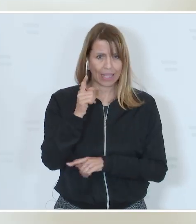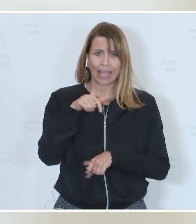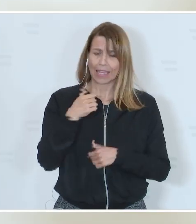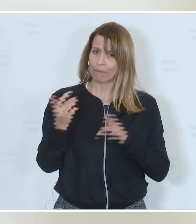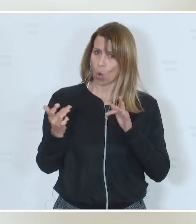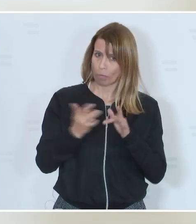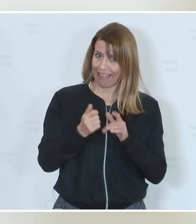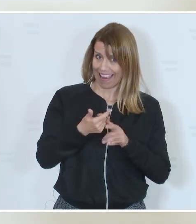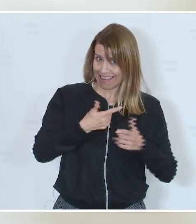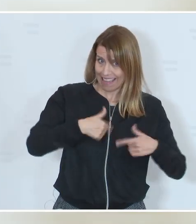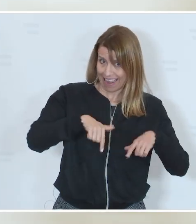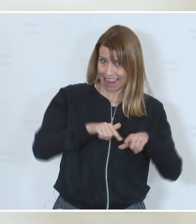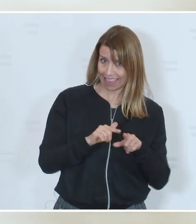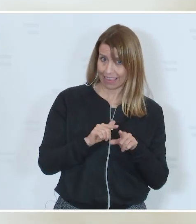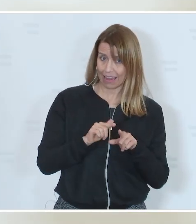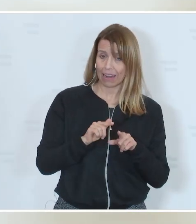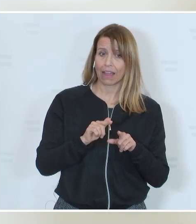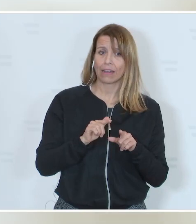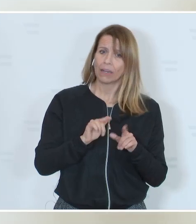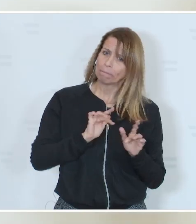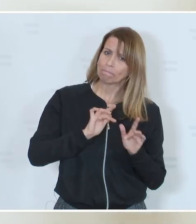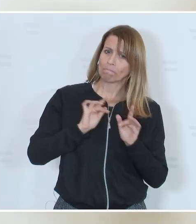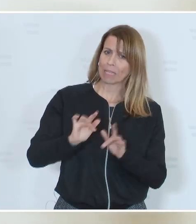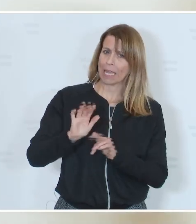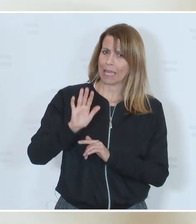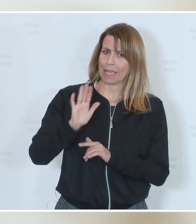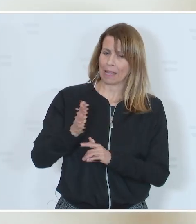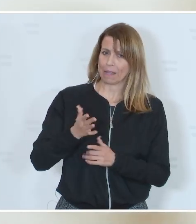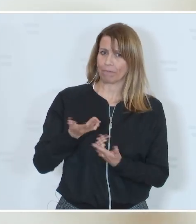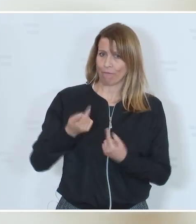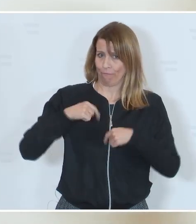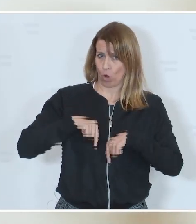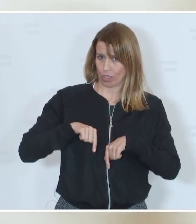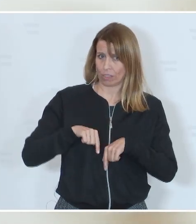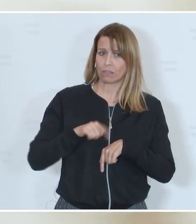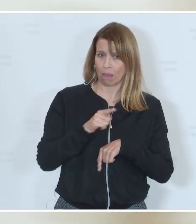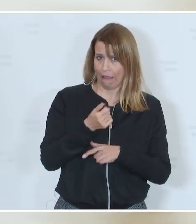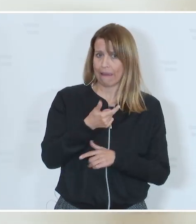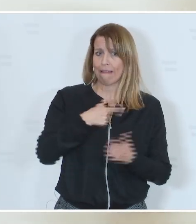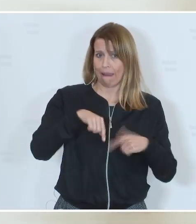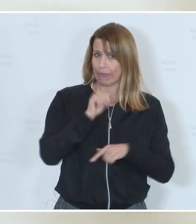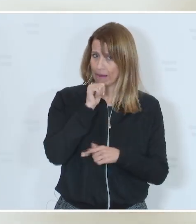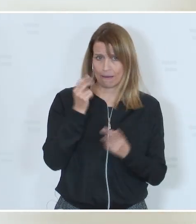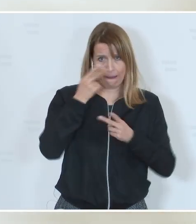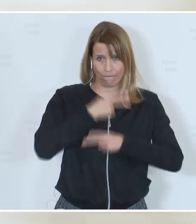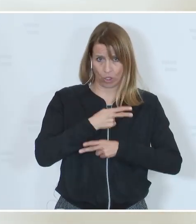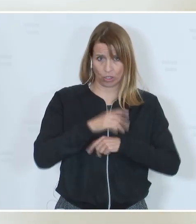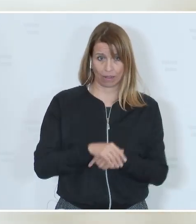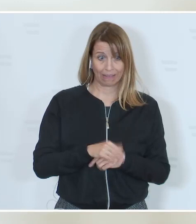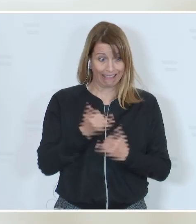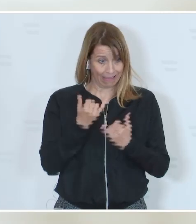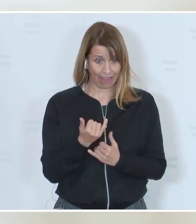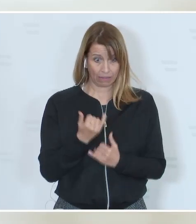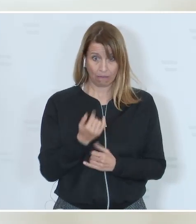Länder gegenüber dem Vorsitz von Estland gibt. Malta wurde jetzt als Kandidat vorgeschlagen,